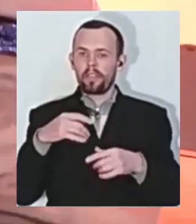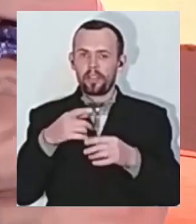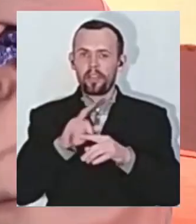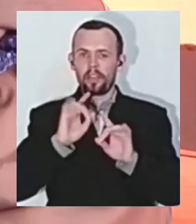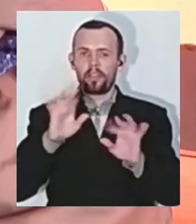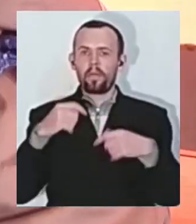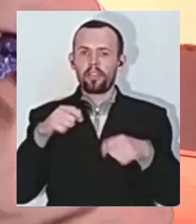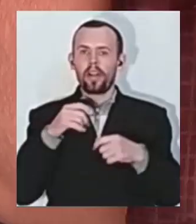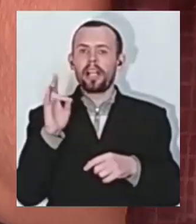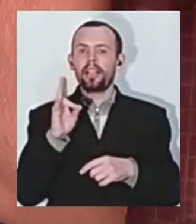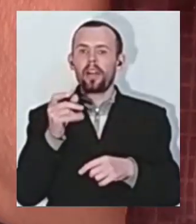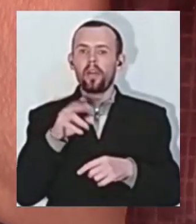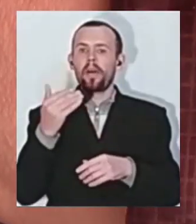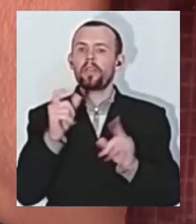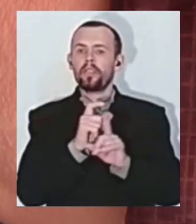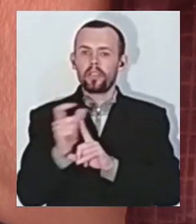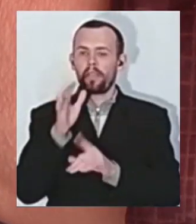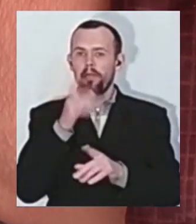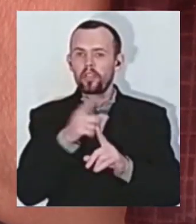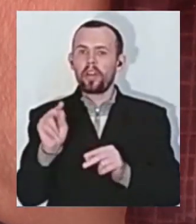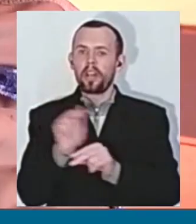За її словами, під час ремонту траси бізнес був збитковим.